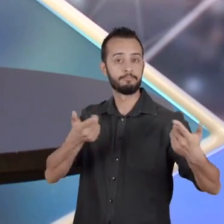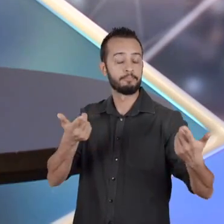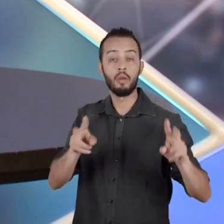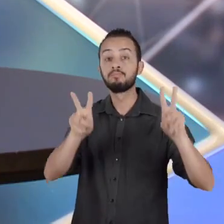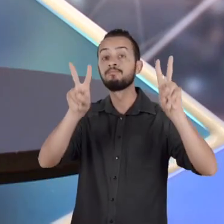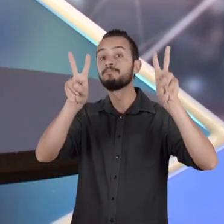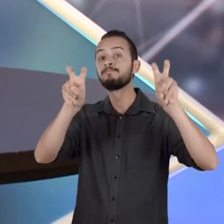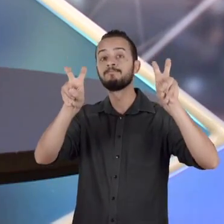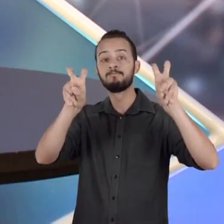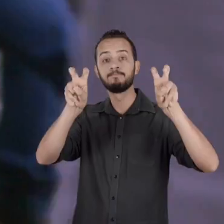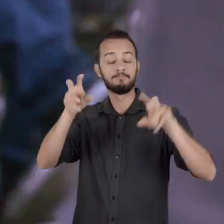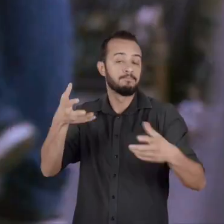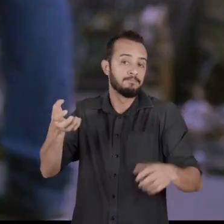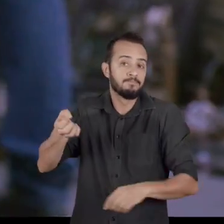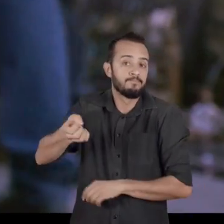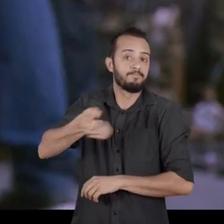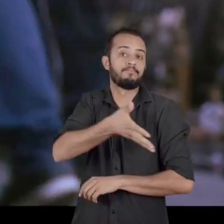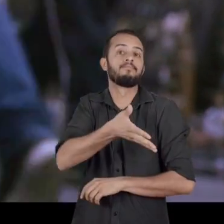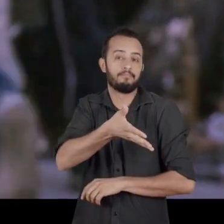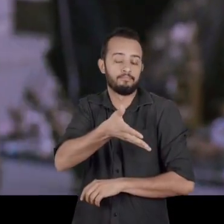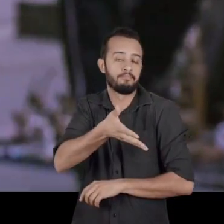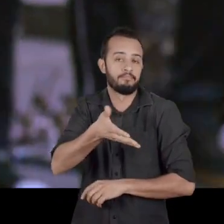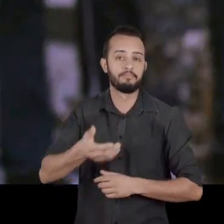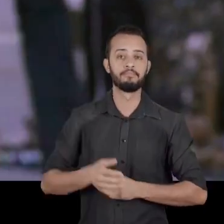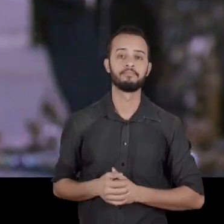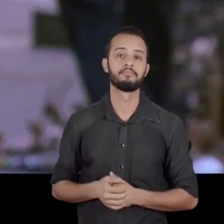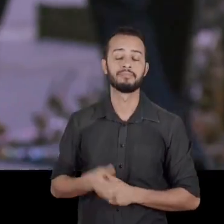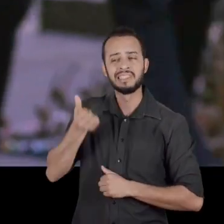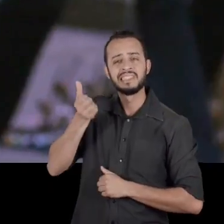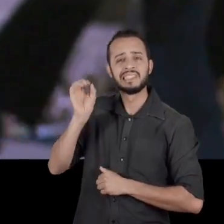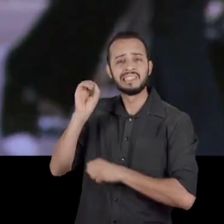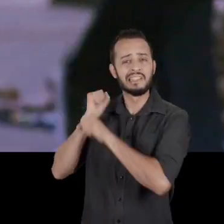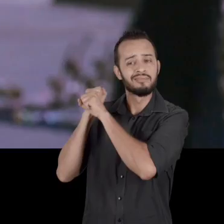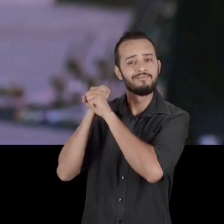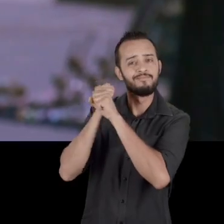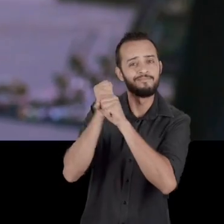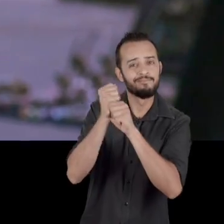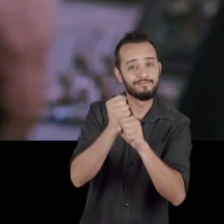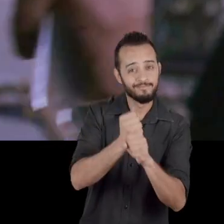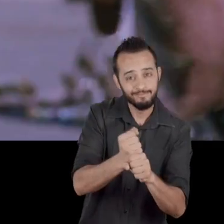é um tema de certo modo recente, 50, 60 anos